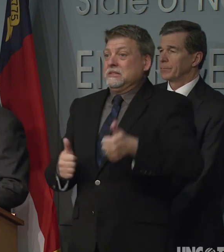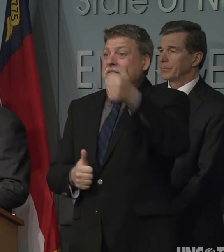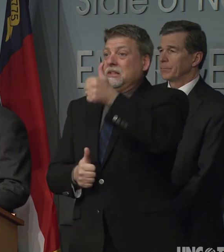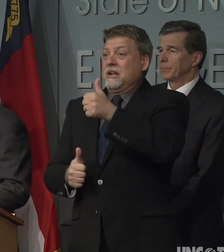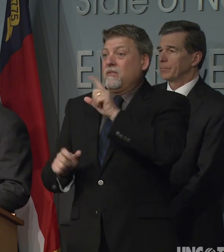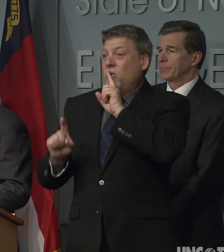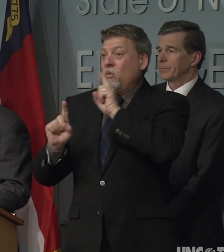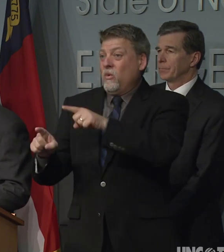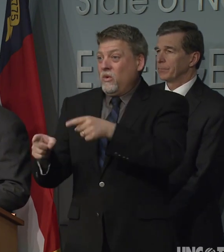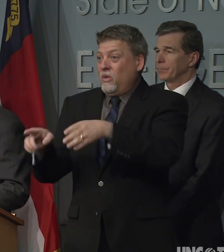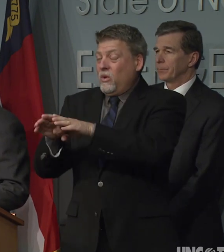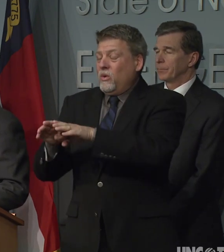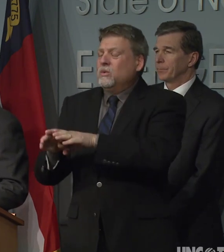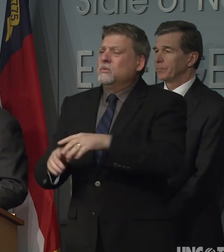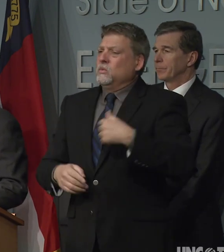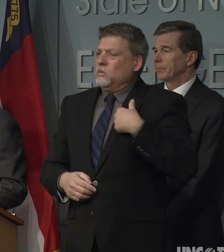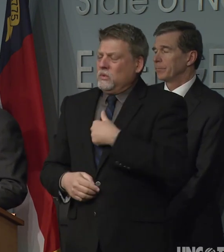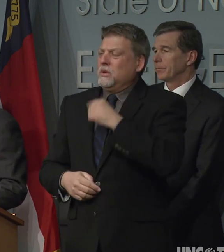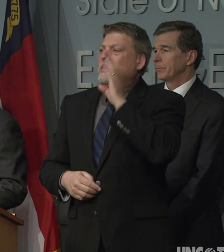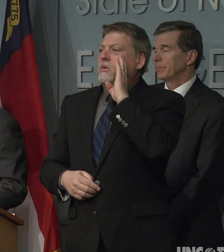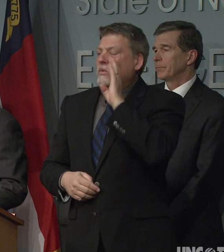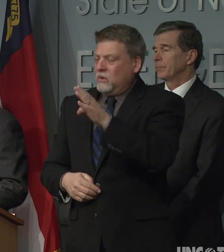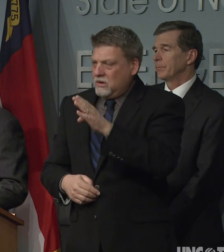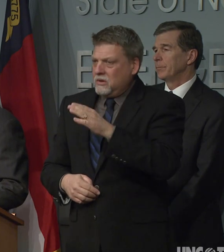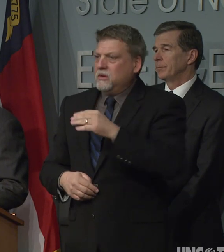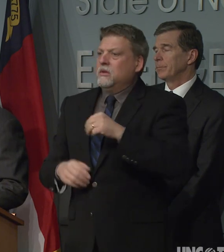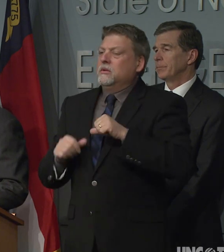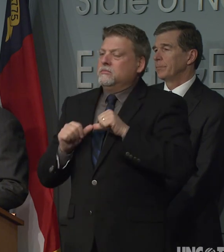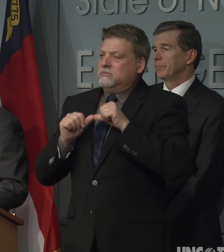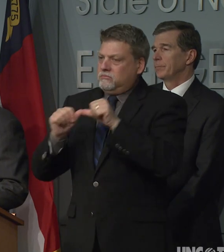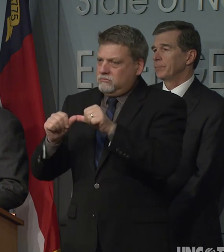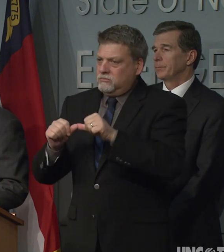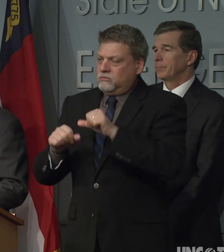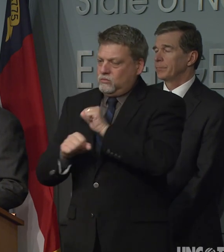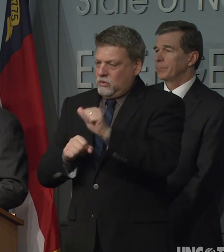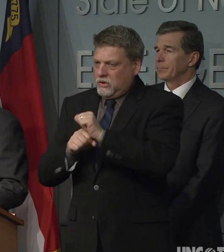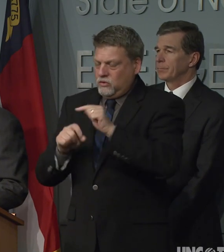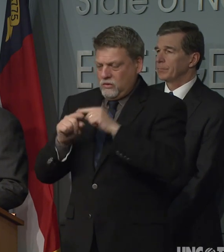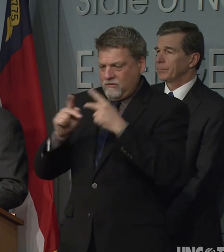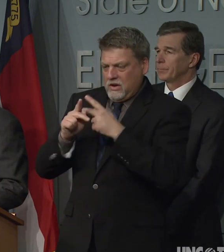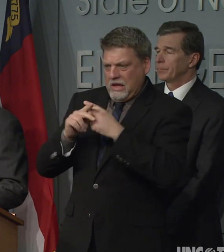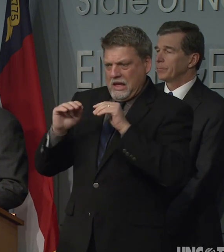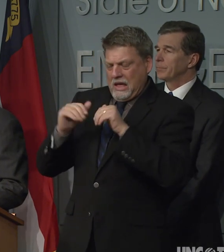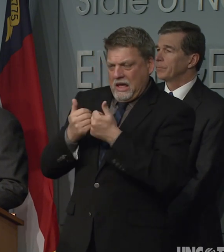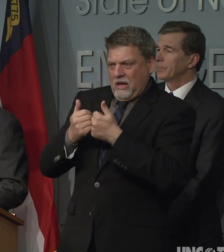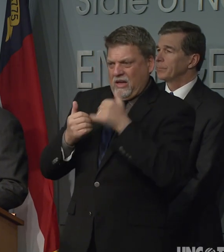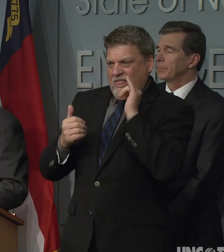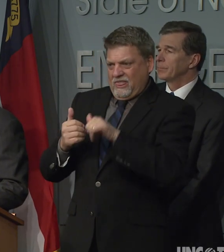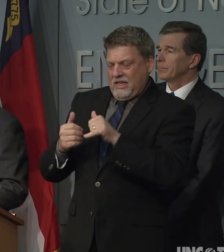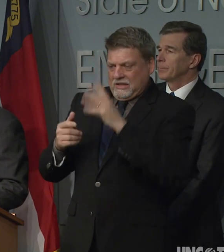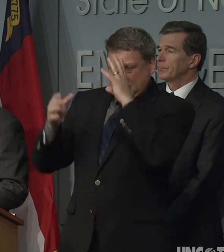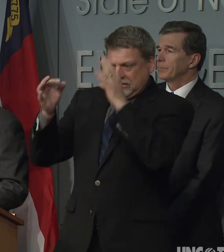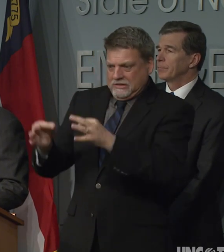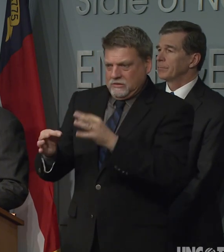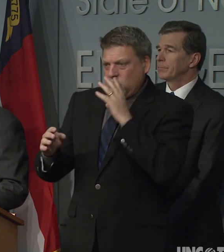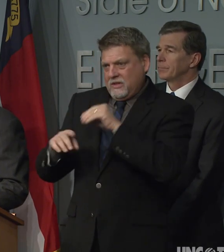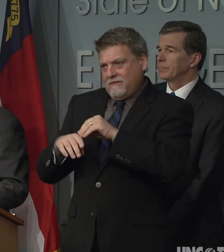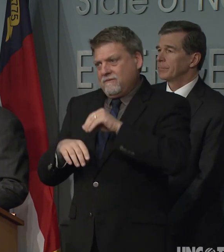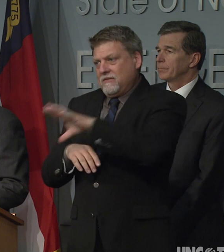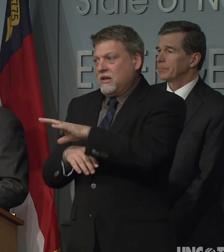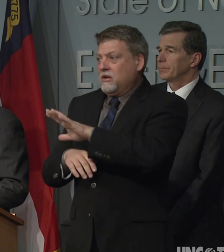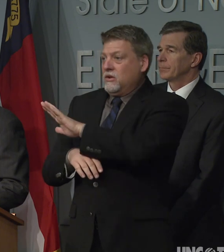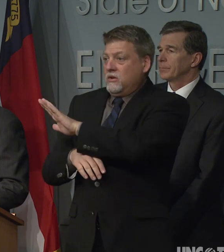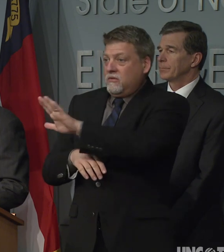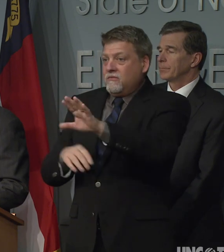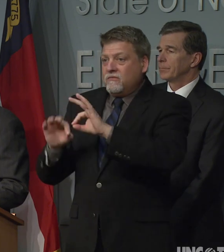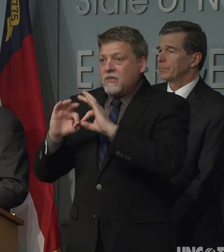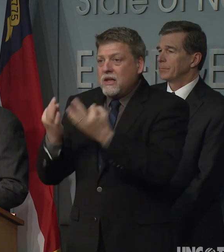comprometemos a tomar las acciones necesarias para para pudrir mitificar el impacto del cierre de las escuelas